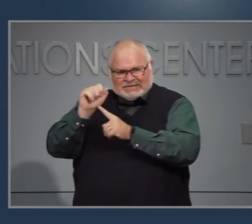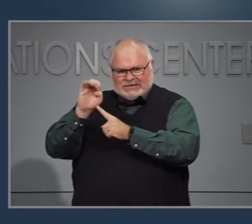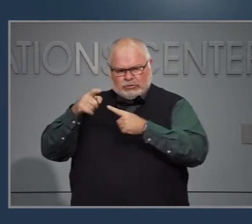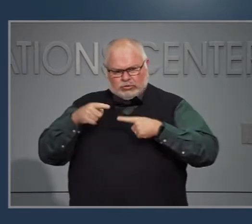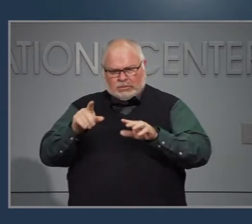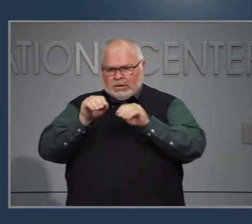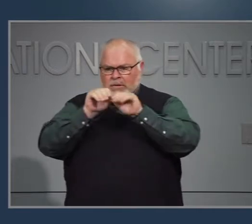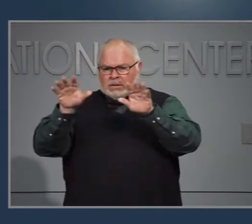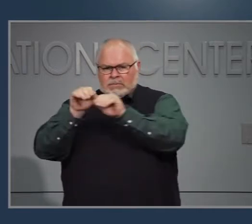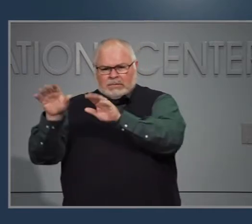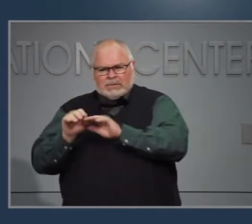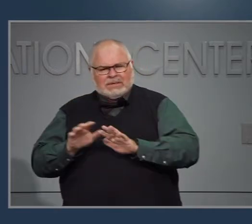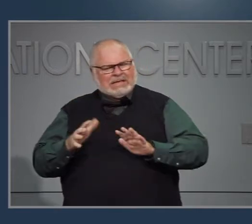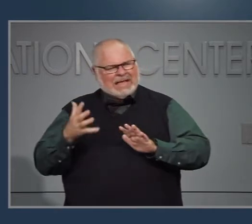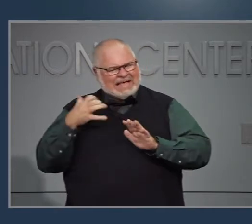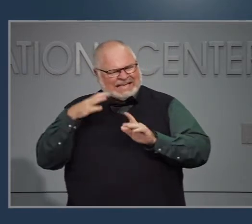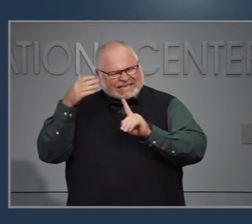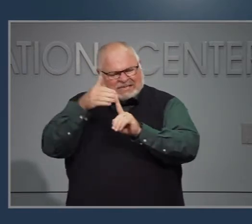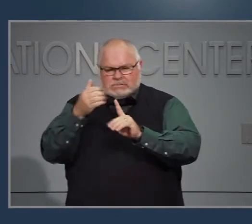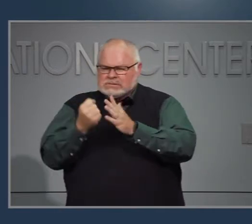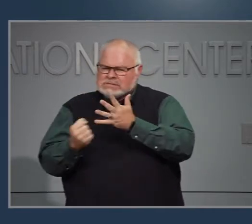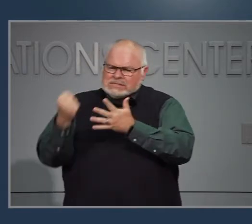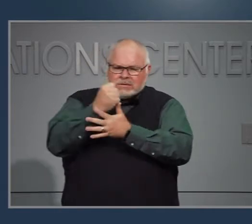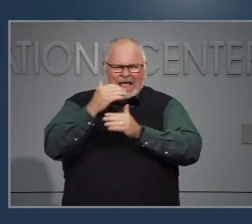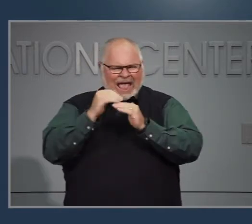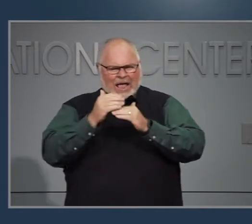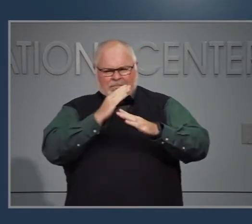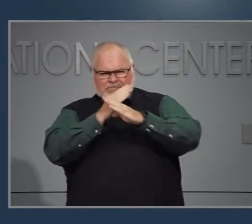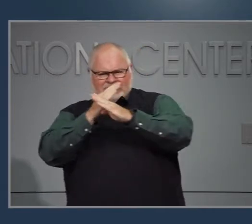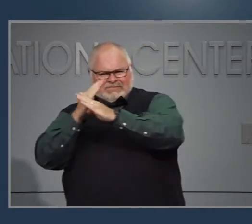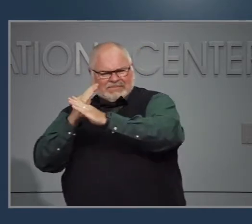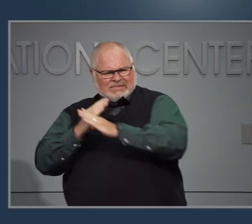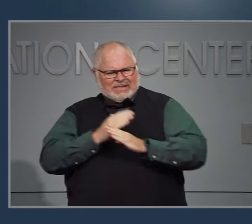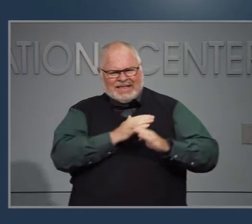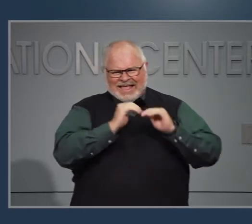componente clave de nuestra estrategia de respuesta desde el primer día